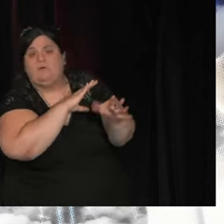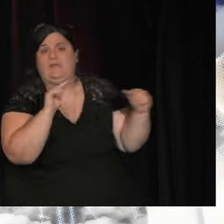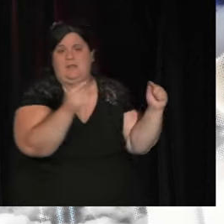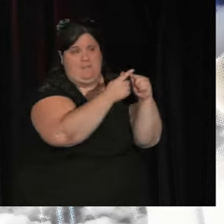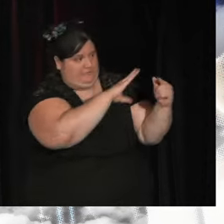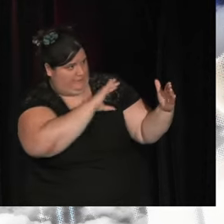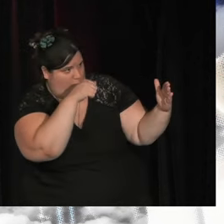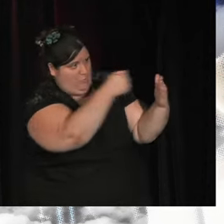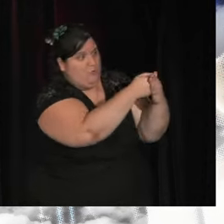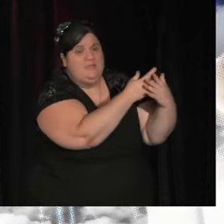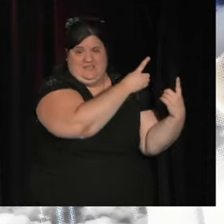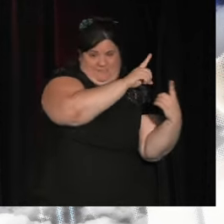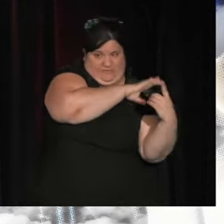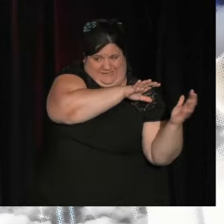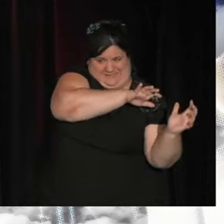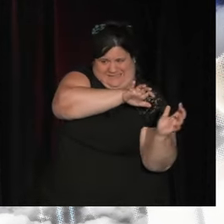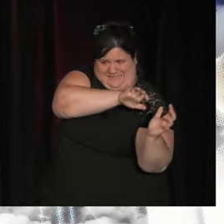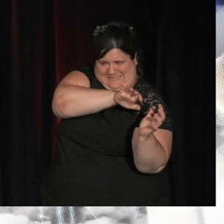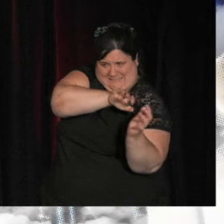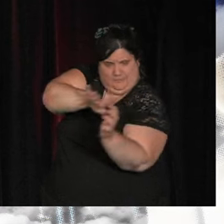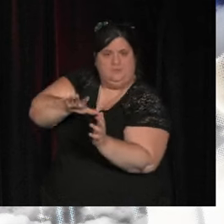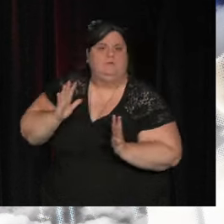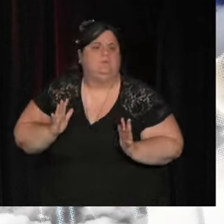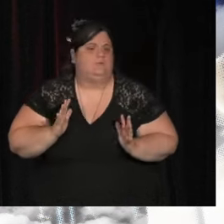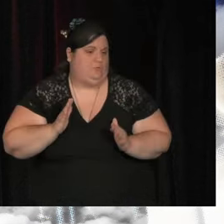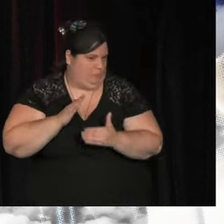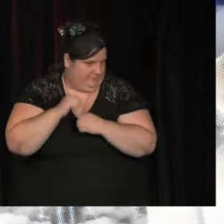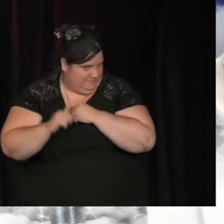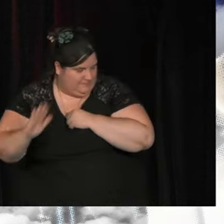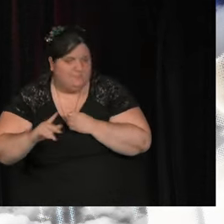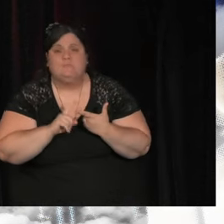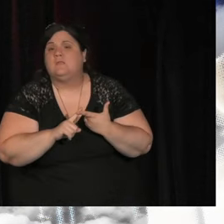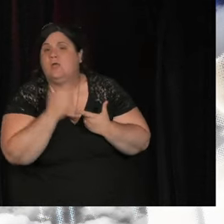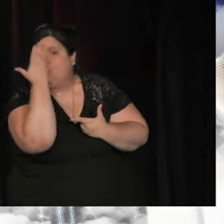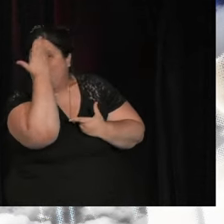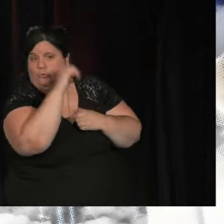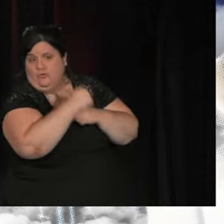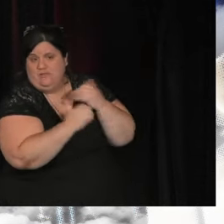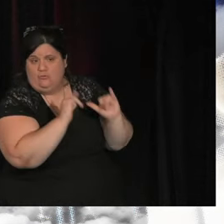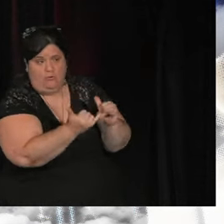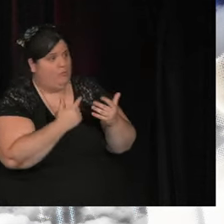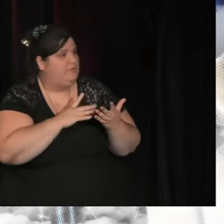et les défenseurs essaient d'empêcher que le chariot arrive au bout. Et les deux autres modes, c'est de prendre des points sur la map. En gros, c'est ça, tu as des captures) de points, encore une fois,